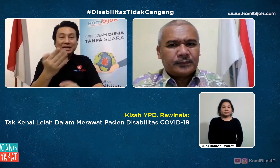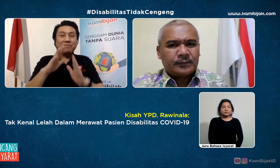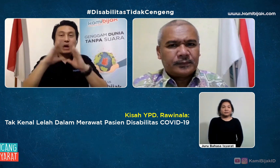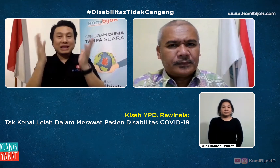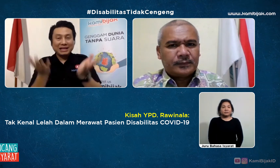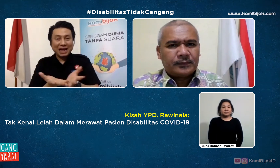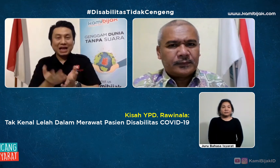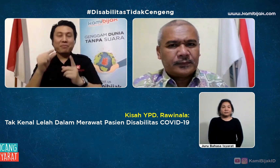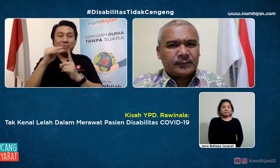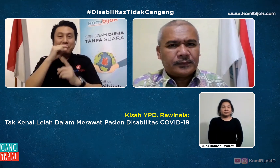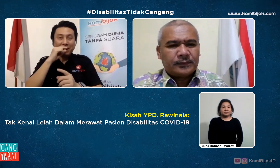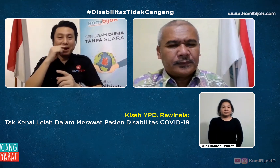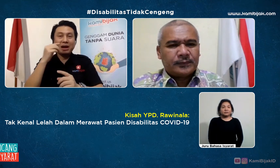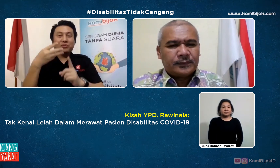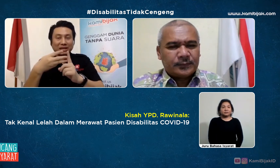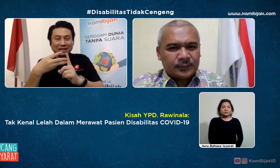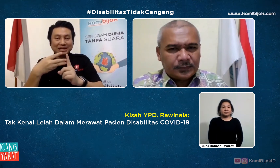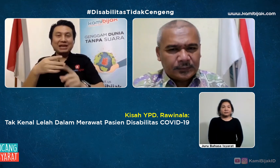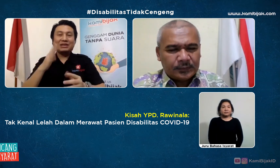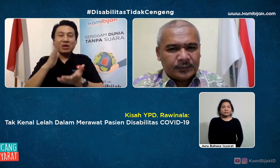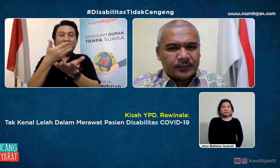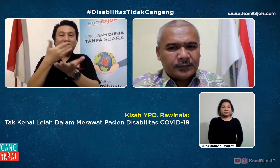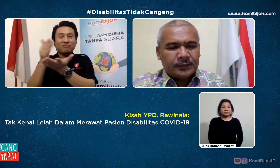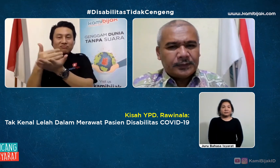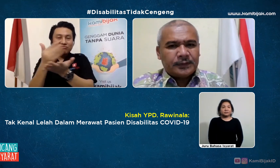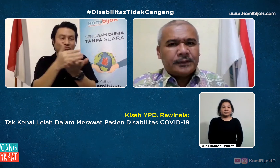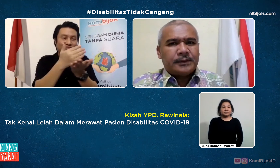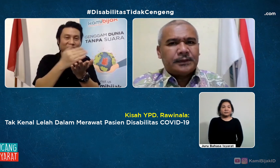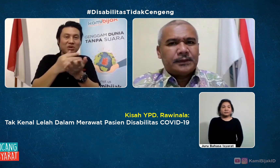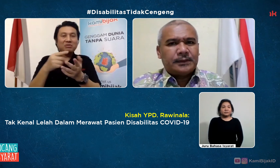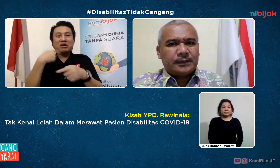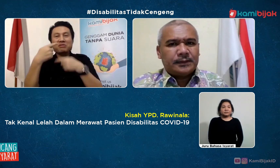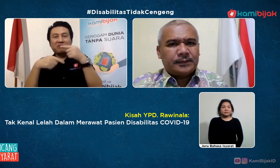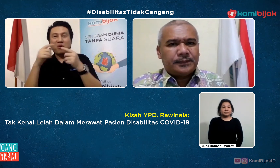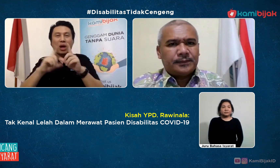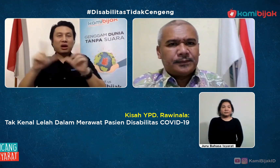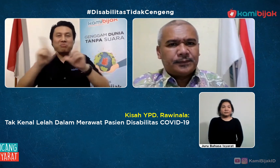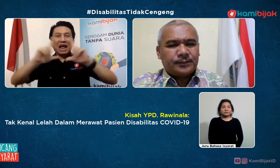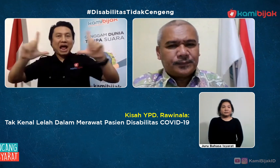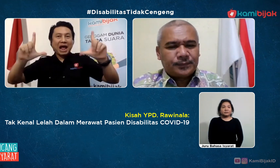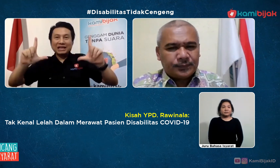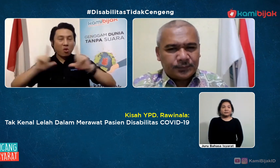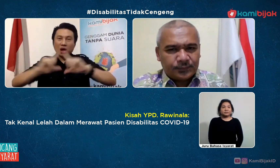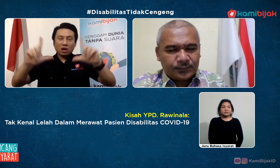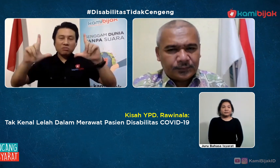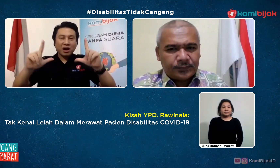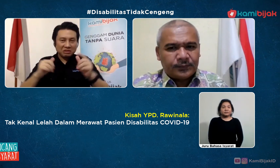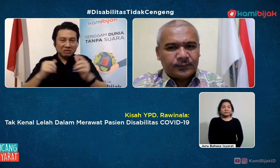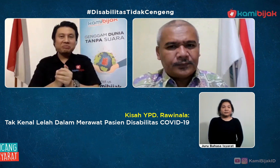Terima kasih banyak, Pak Budi senang berbagi cerita yang luar biasa.